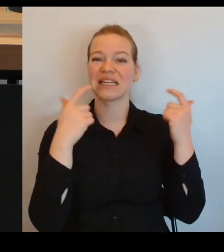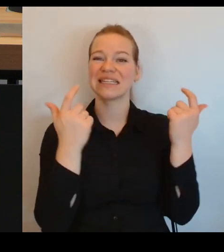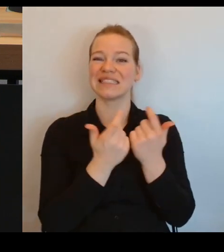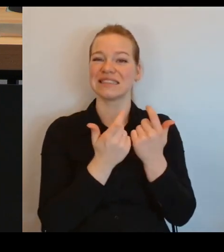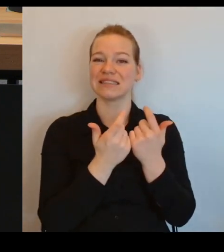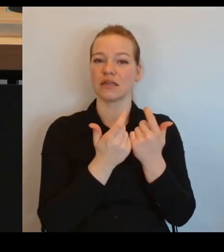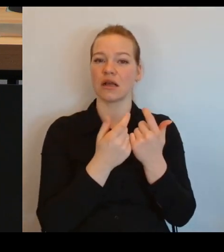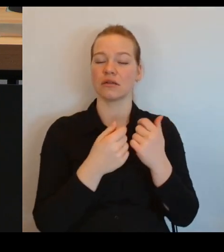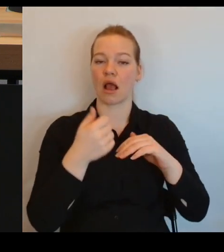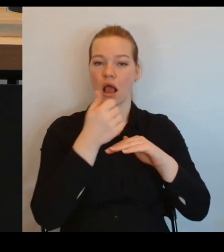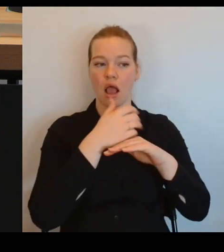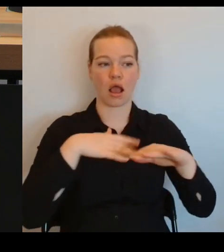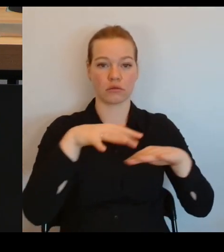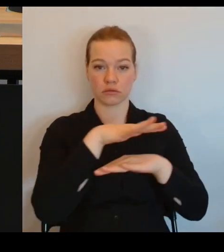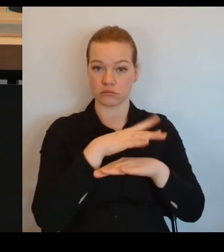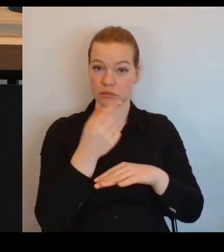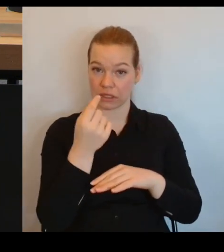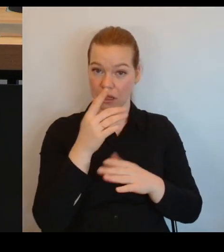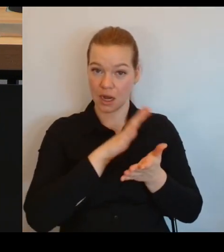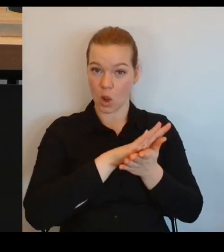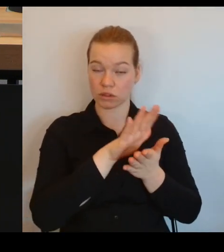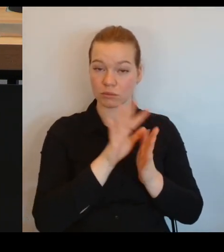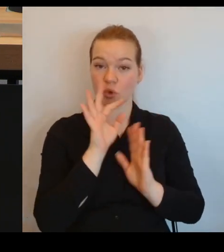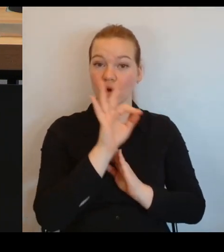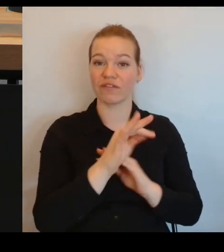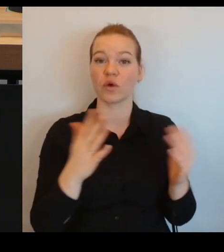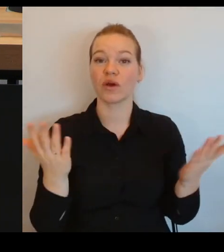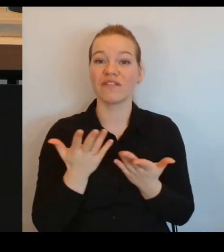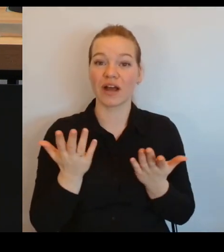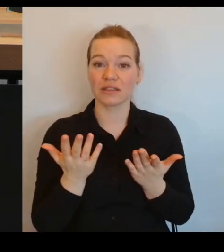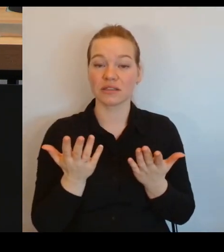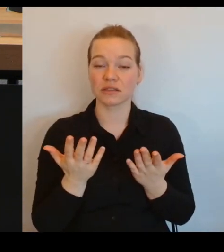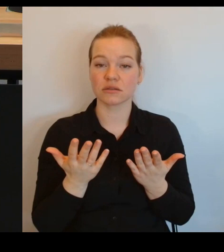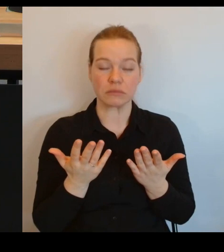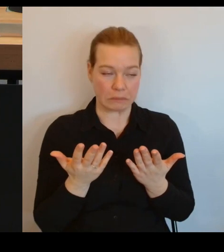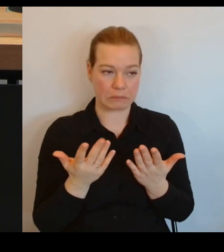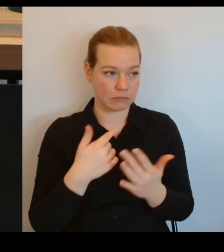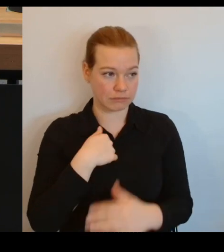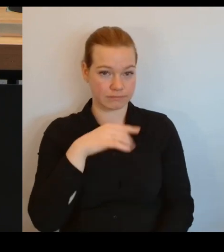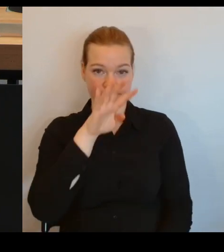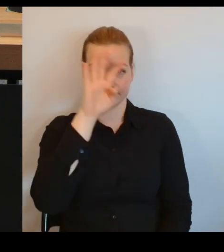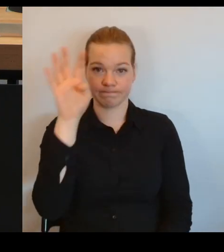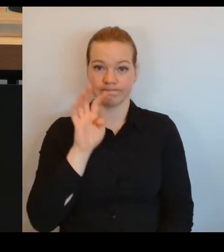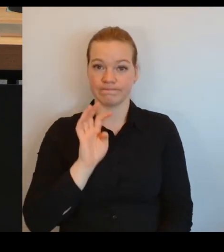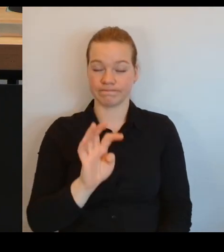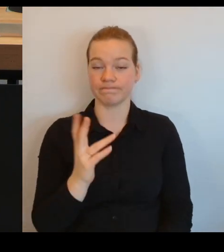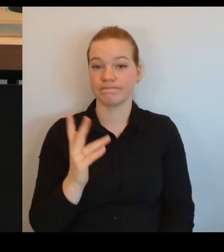kann es Ihnen nicht genau sagen. Und es geht nicht nur mir so, denn der Senat lässt uns Abgeordnete, auch